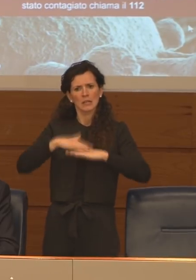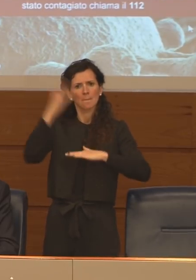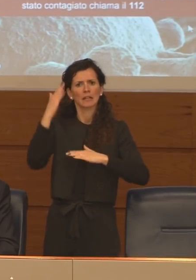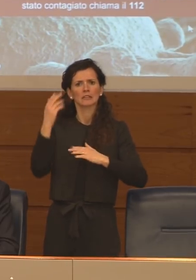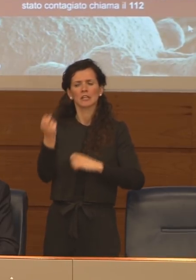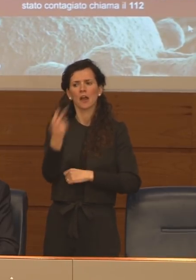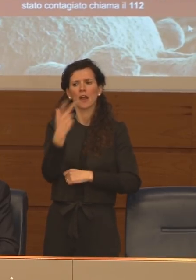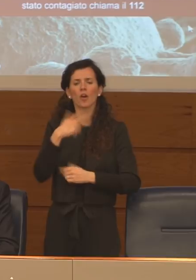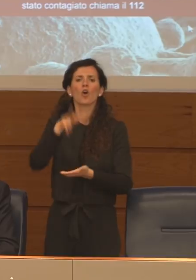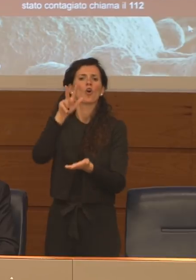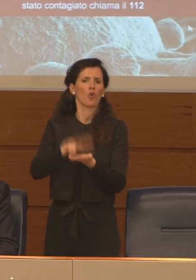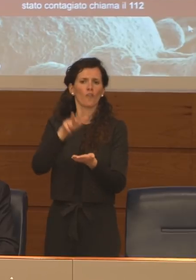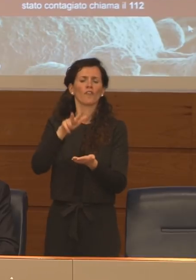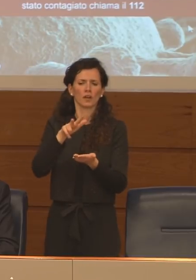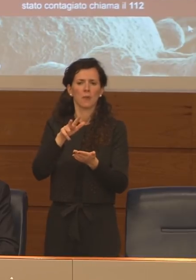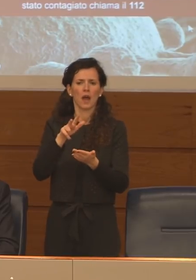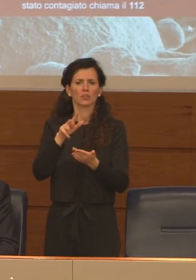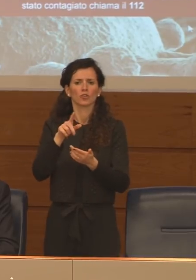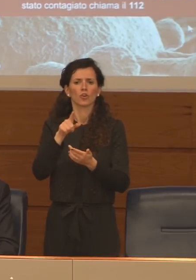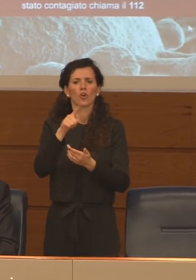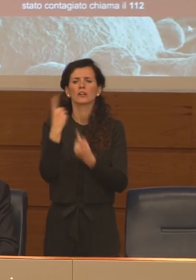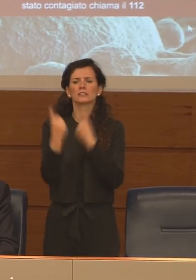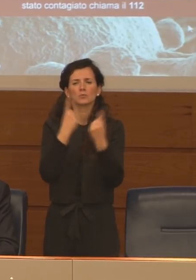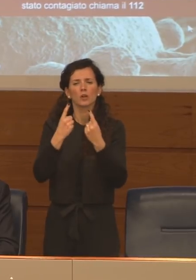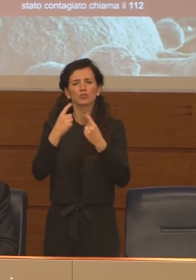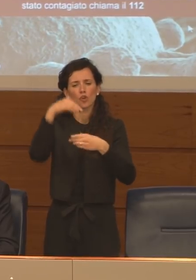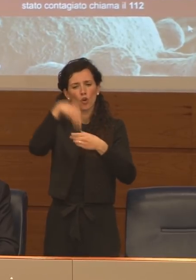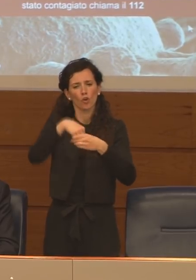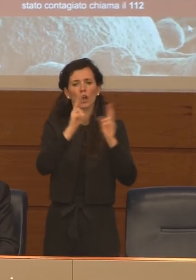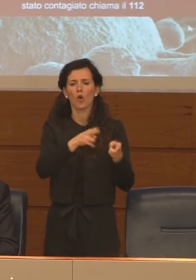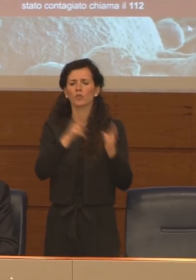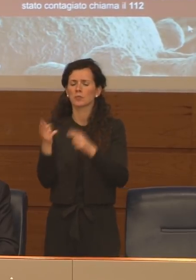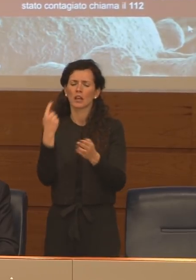rientrata nella normalità. Quindi quando ho detto che non ci sono